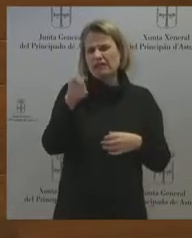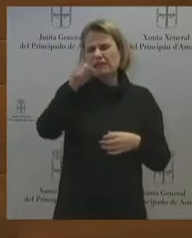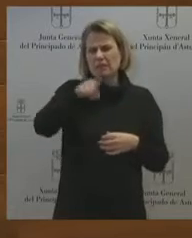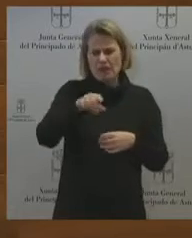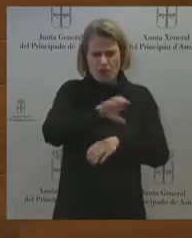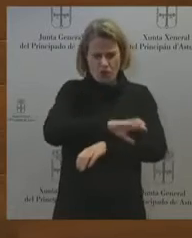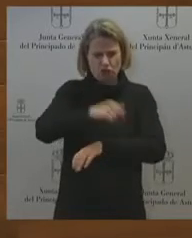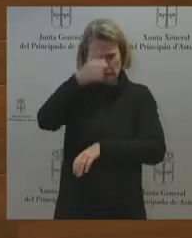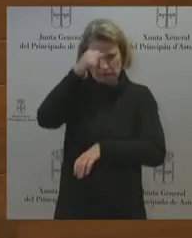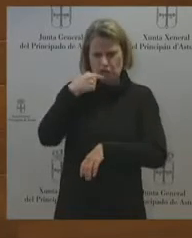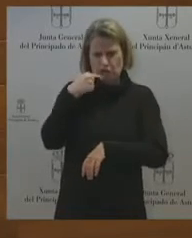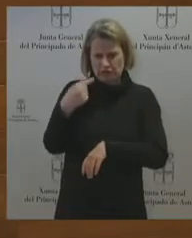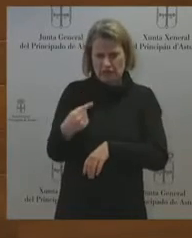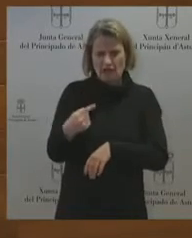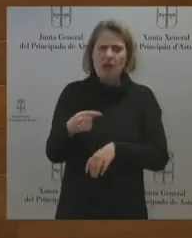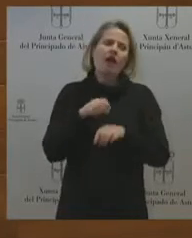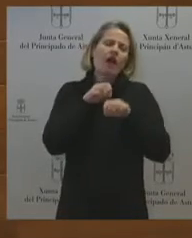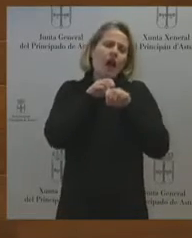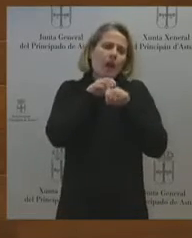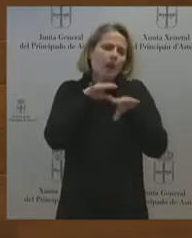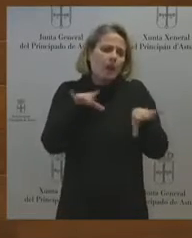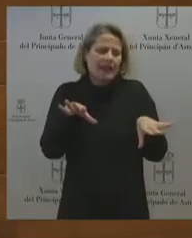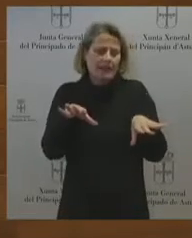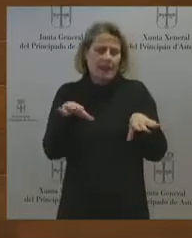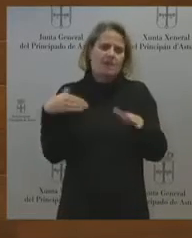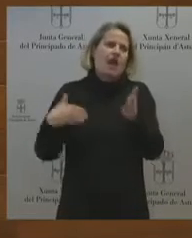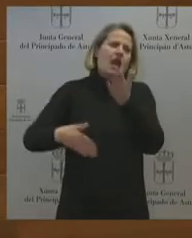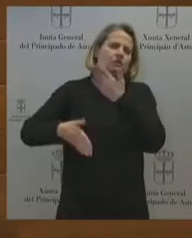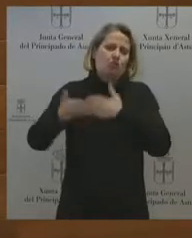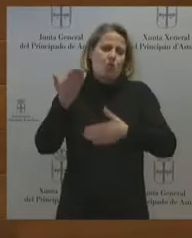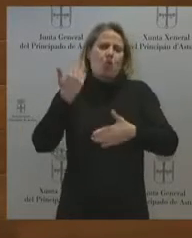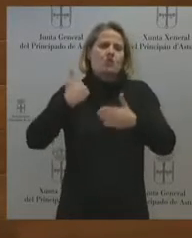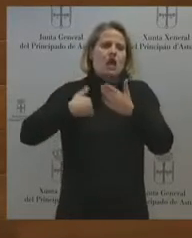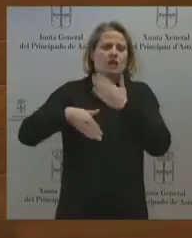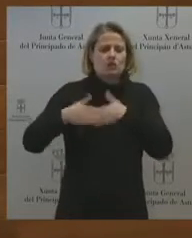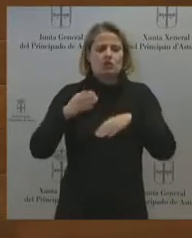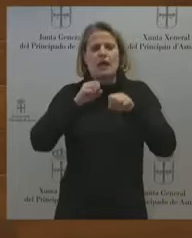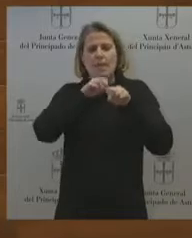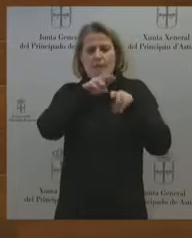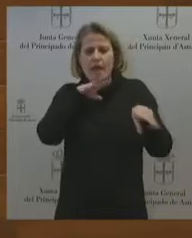diez veces lo nombró. Permanentemente, “tengamos en cuenta este contexto y la pandemia..” “...y la